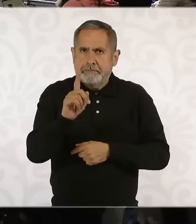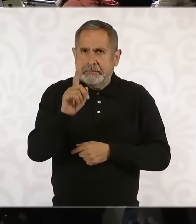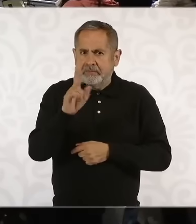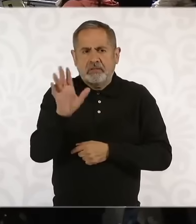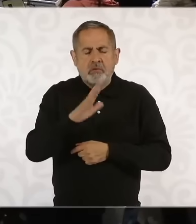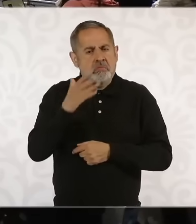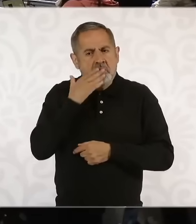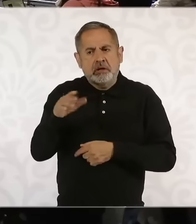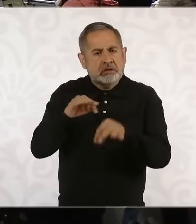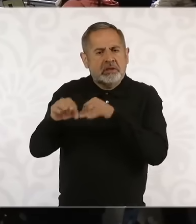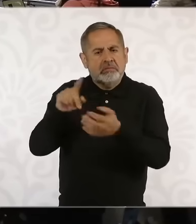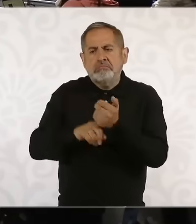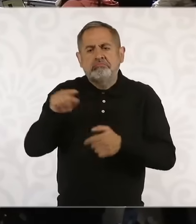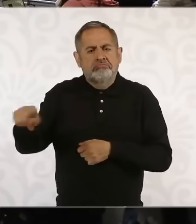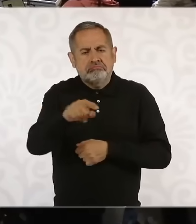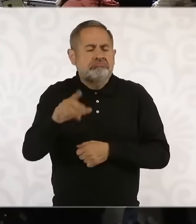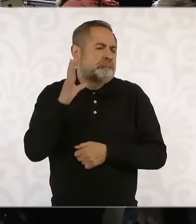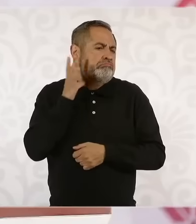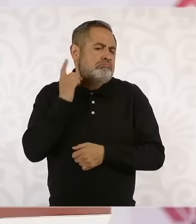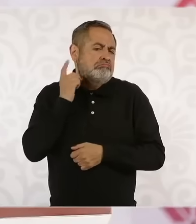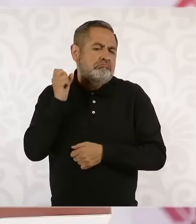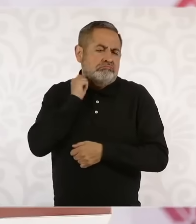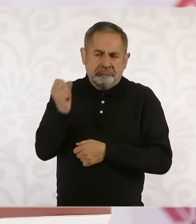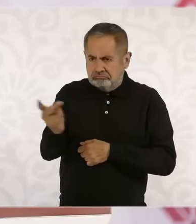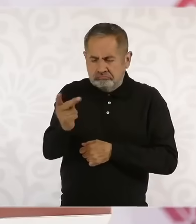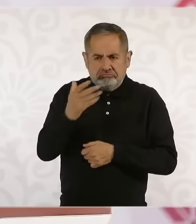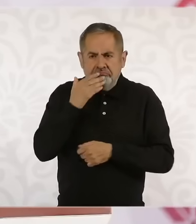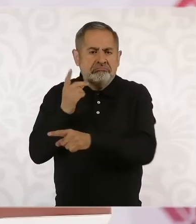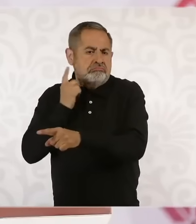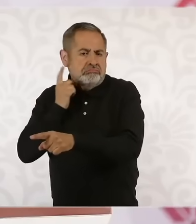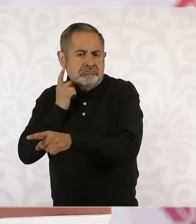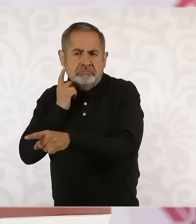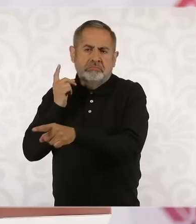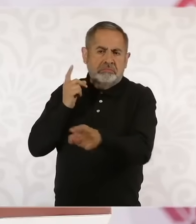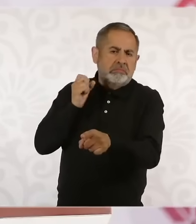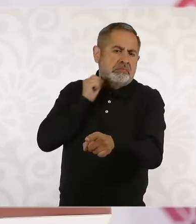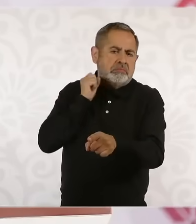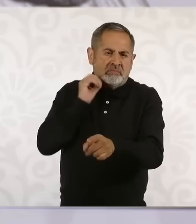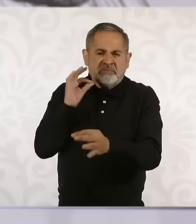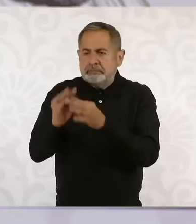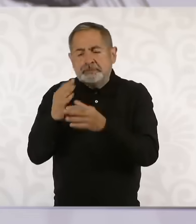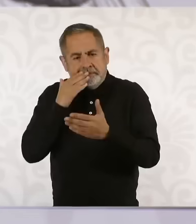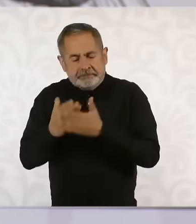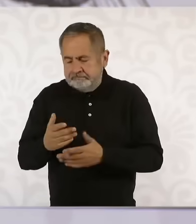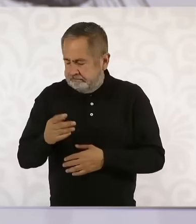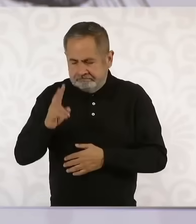buen trabajo el Congreso de la Unión, tanto la Cámara de Diputados como de Senadores. Insisto en